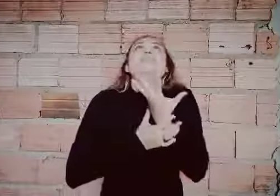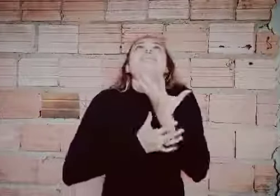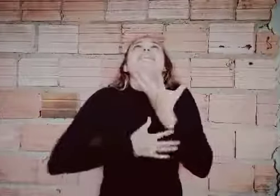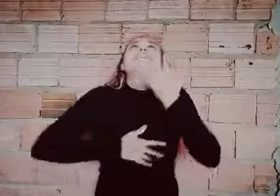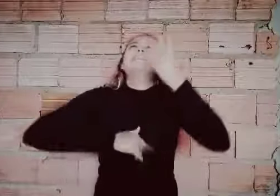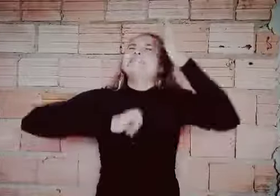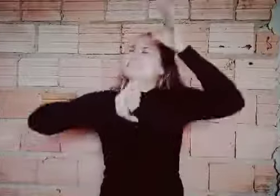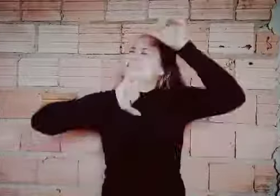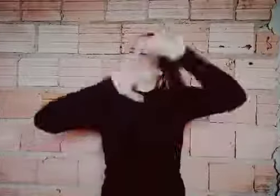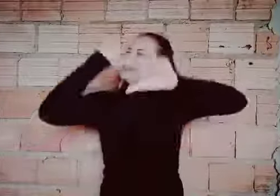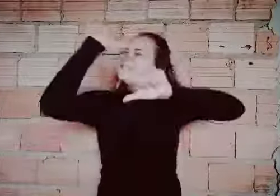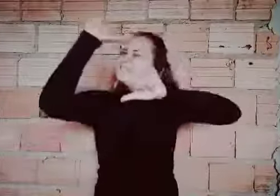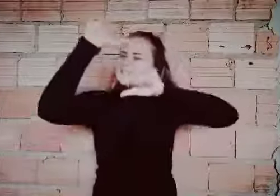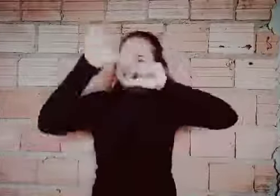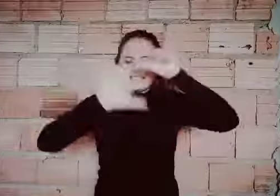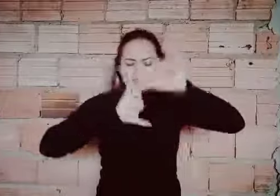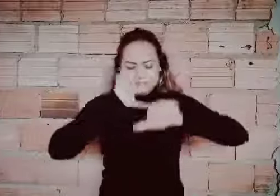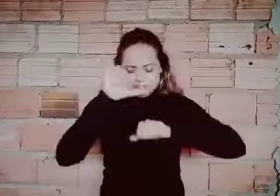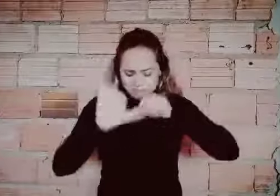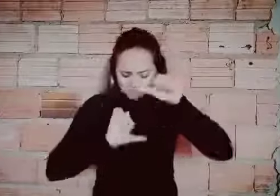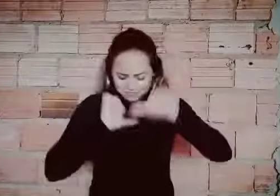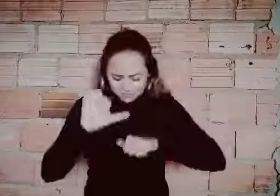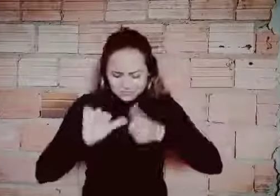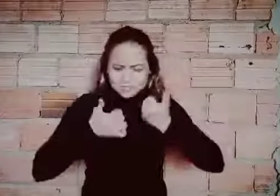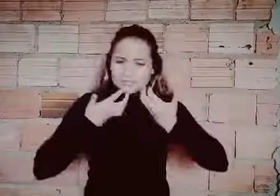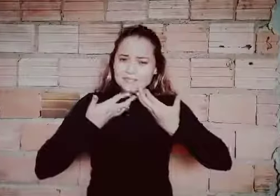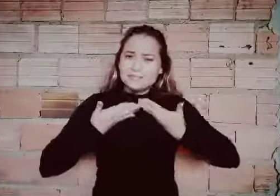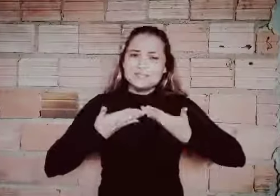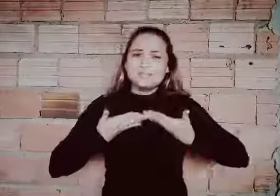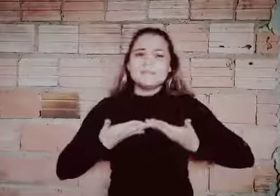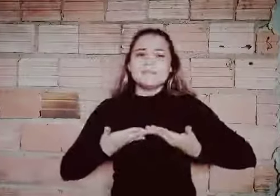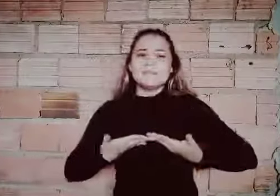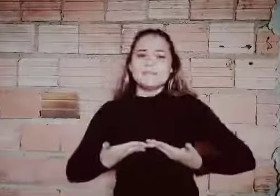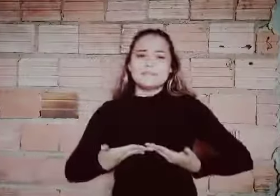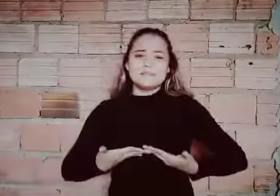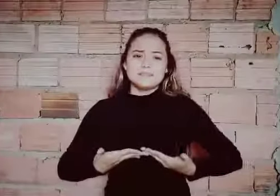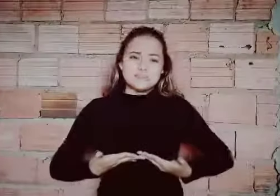Transforme o meu ser